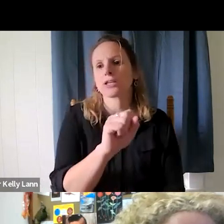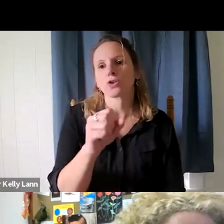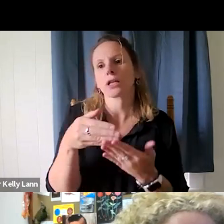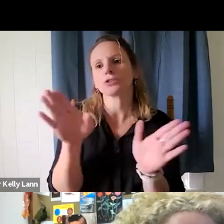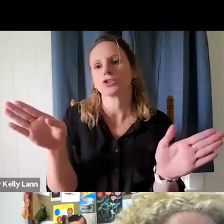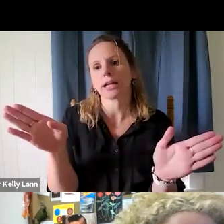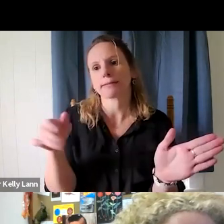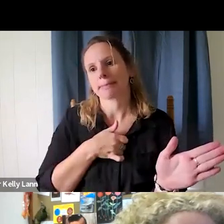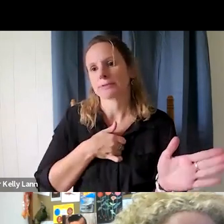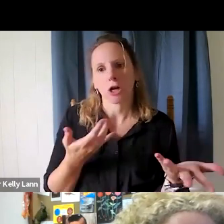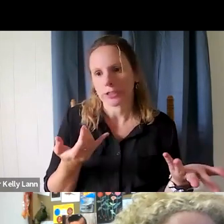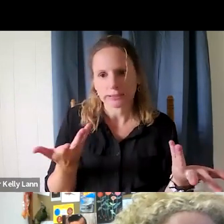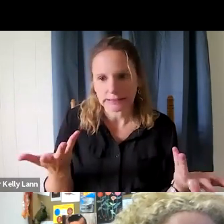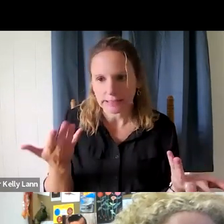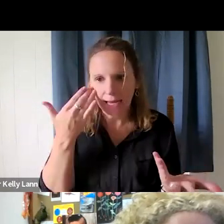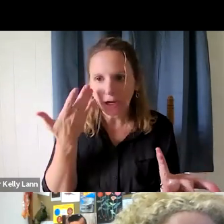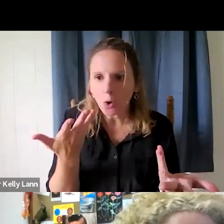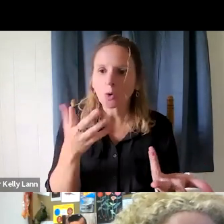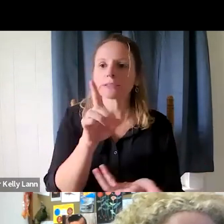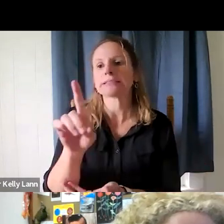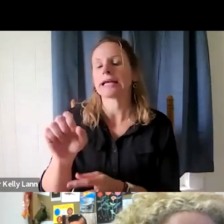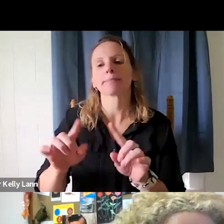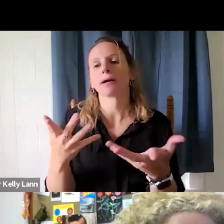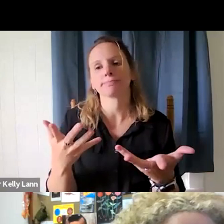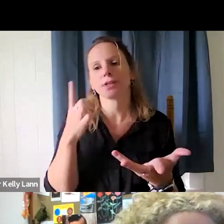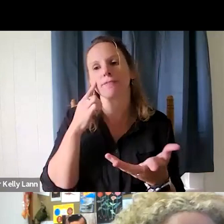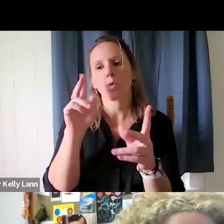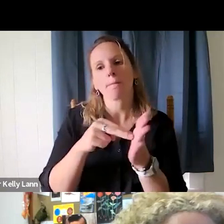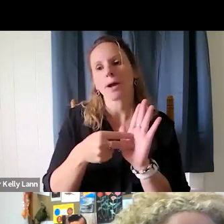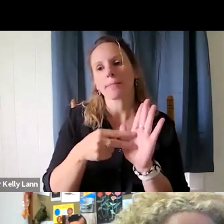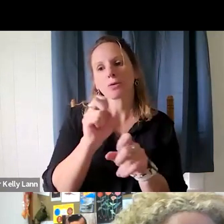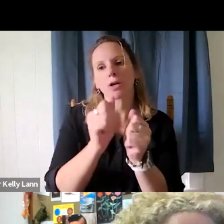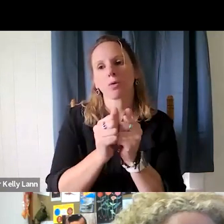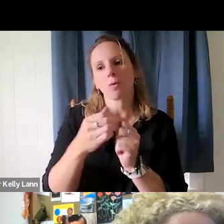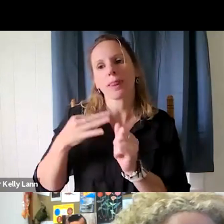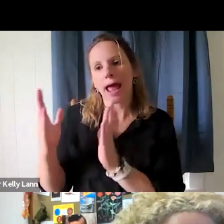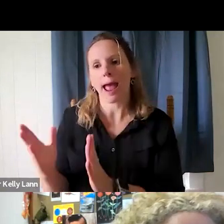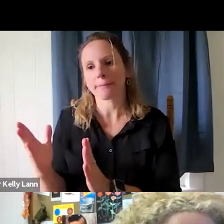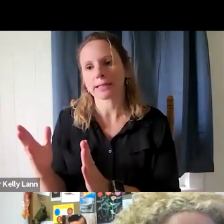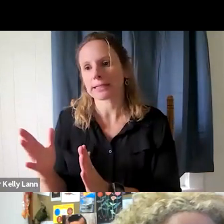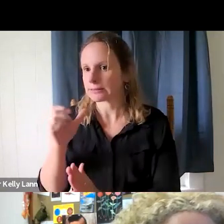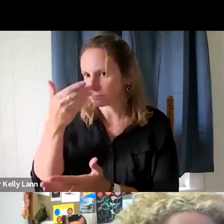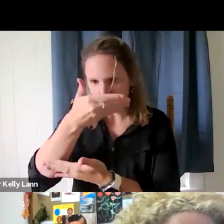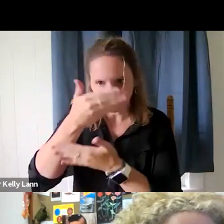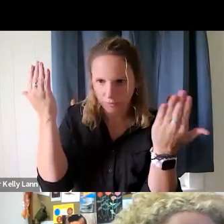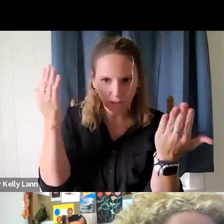Disculpen. Sé que es el DDS, pero a efectos de trabajar con un solicitante que no está familiarizado con el sistema,